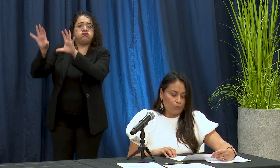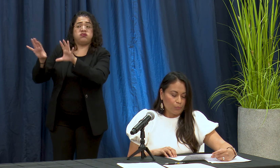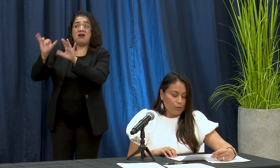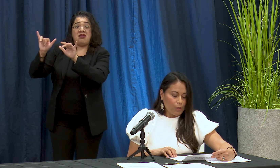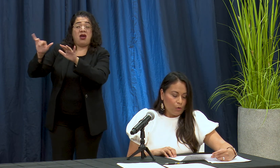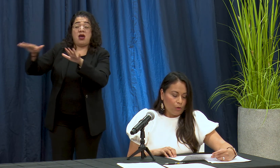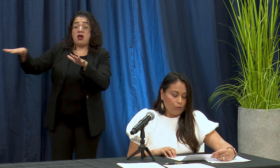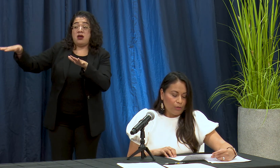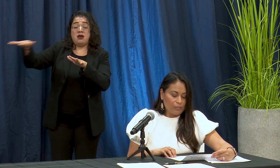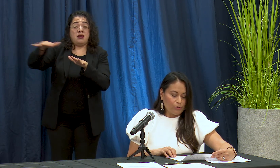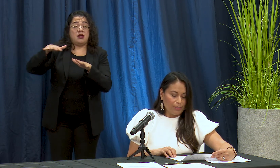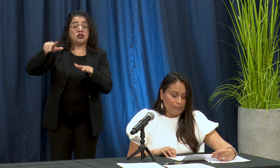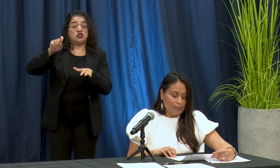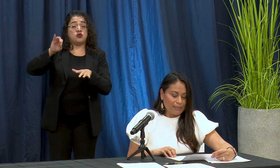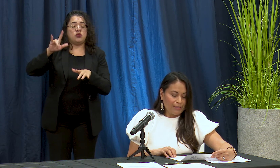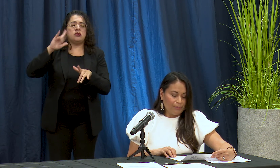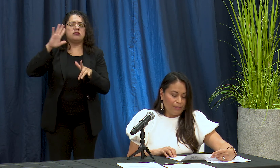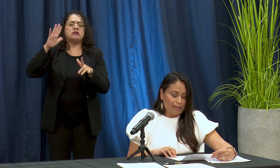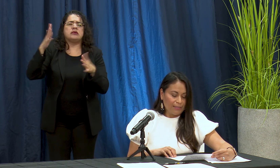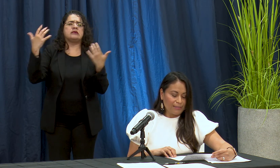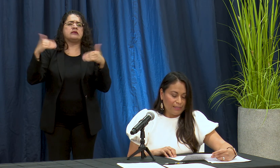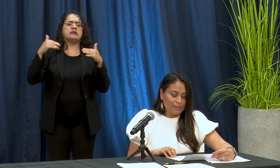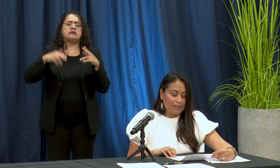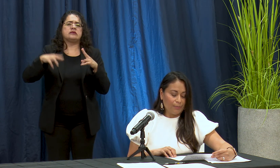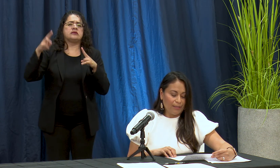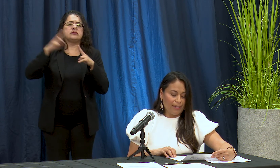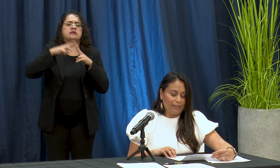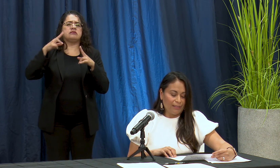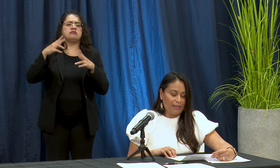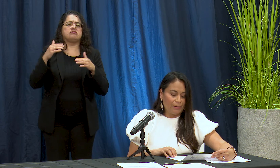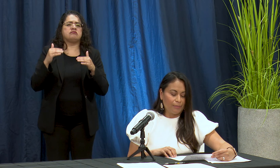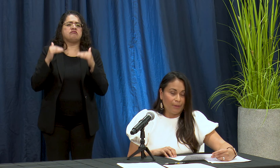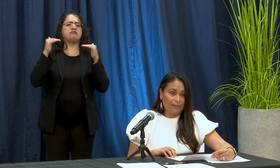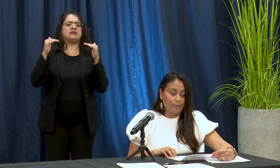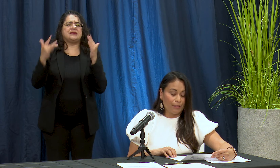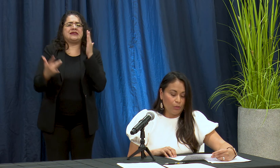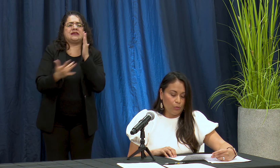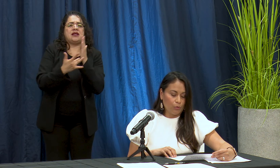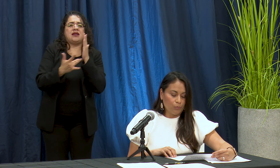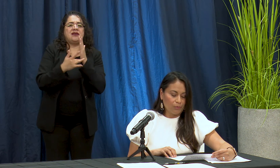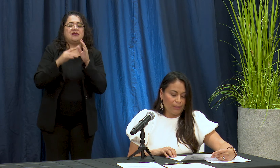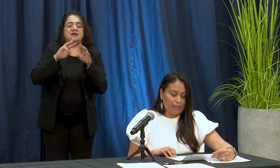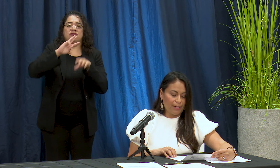cuando esto turn este terminal se termina en el frente venti uno tendrá la